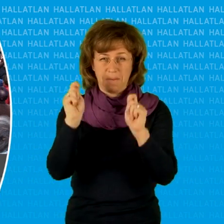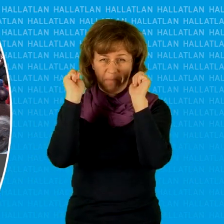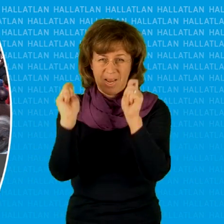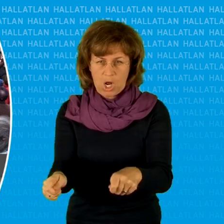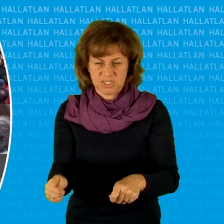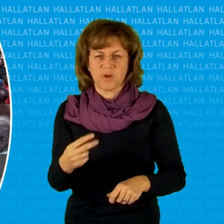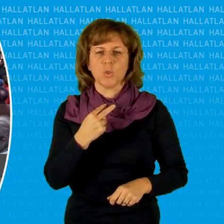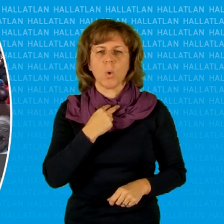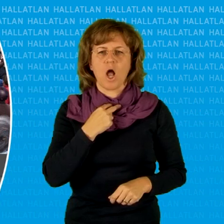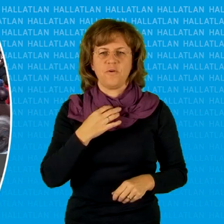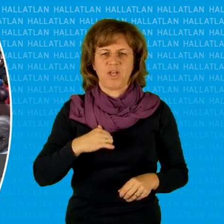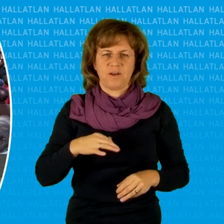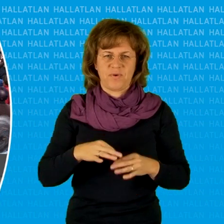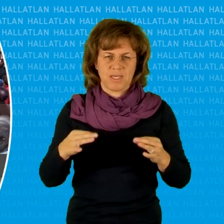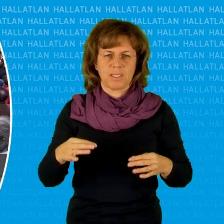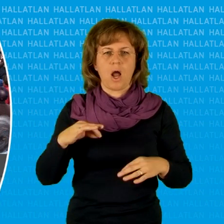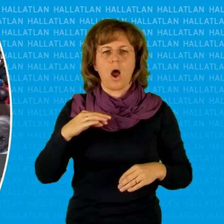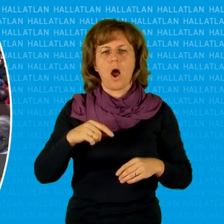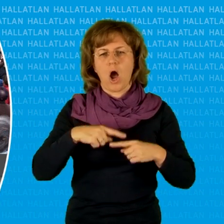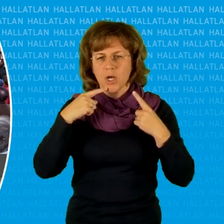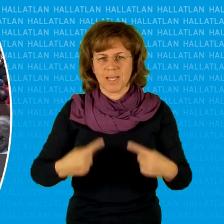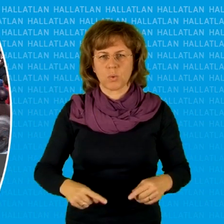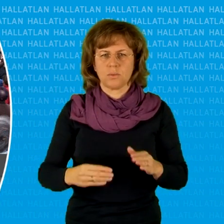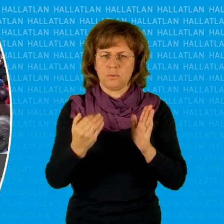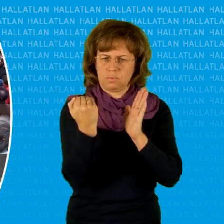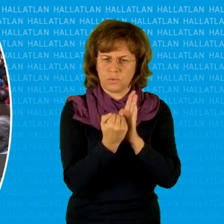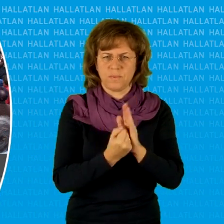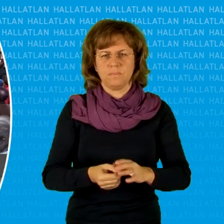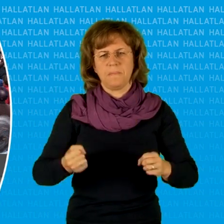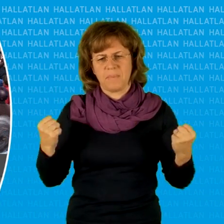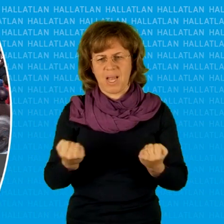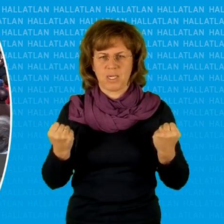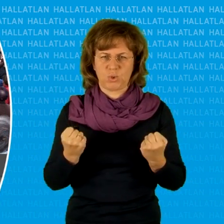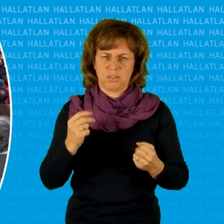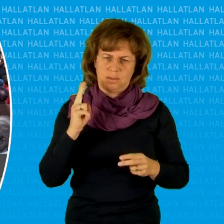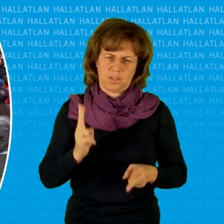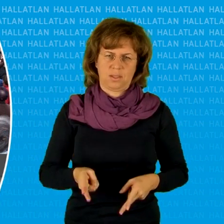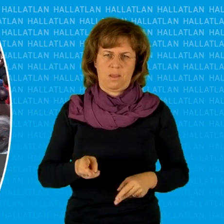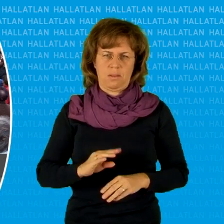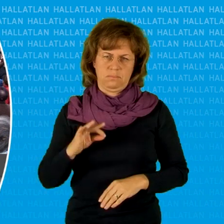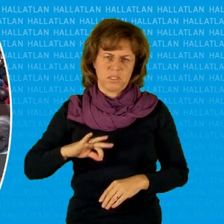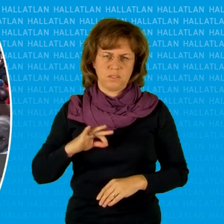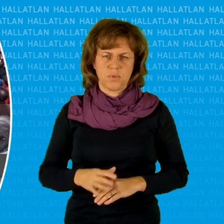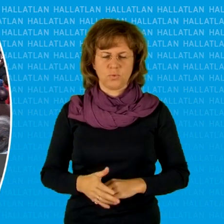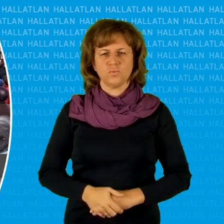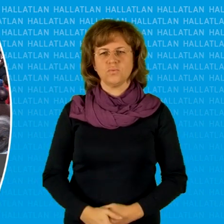A beadvány a gyulafehérvári határozat alkotmányos megerősítését sürgeti.